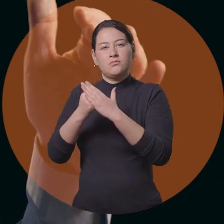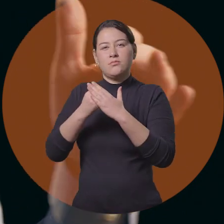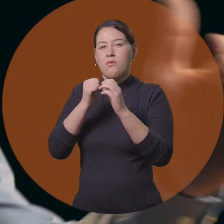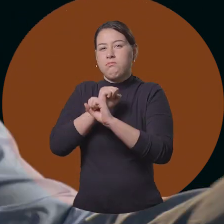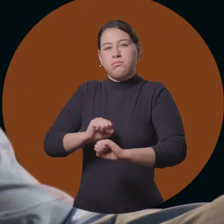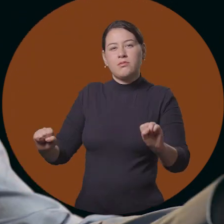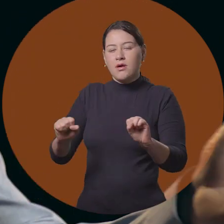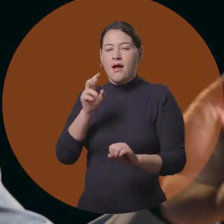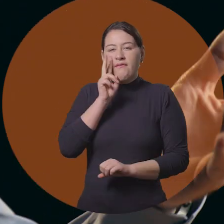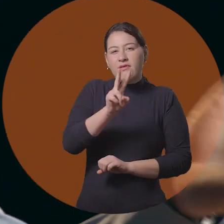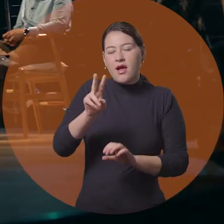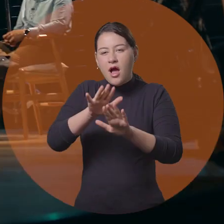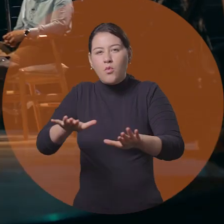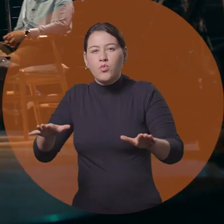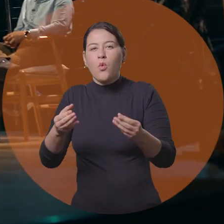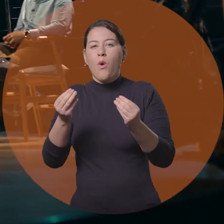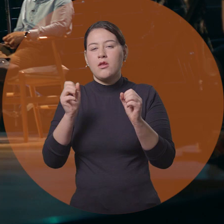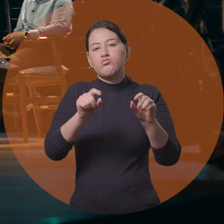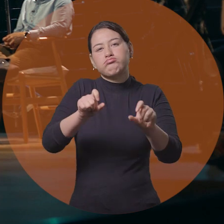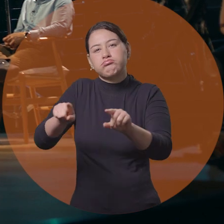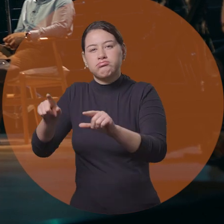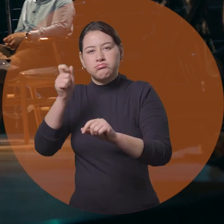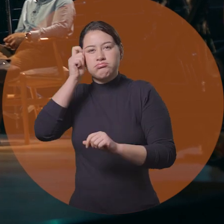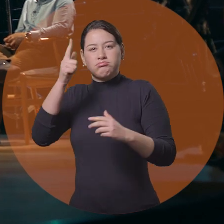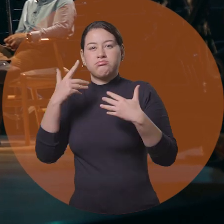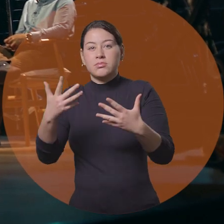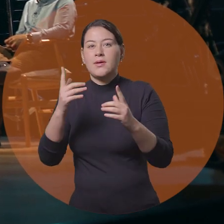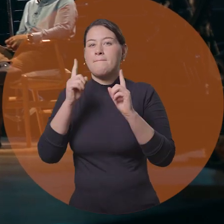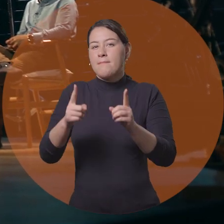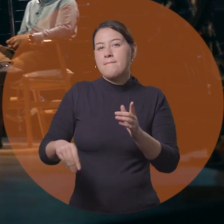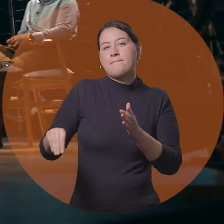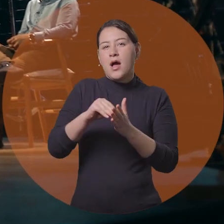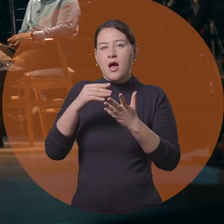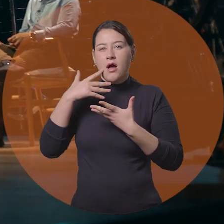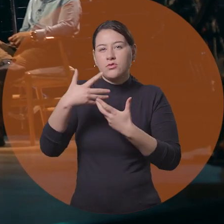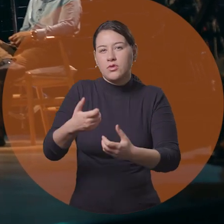Ver de esos alumnos qué talento tiene cada uno de ellos y ayudarlos a que encuentren su camino.